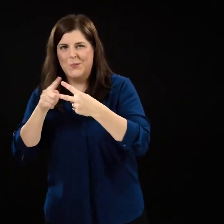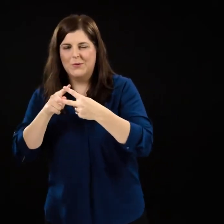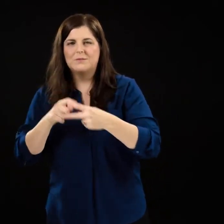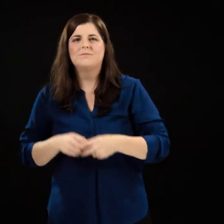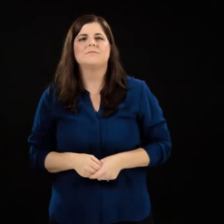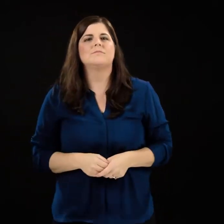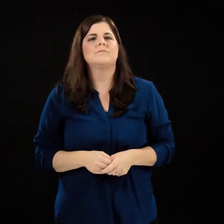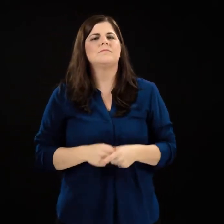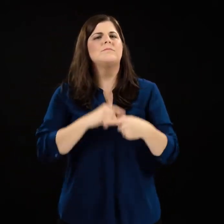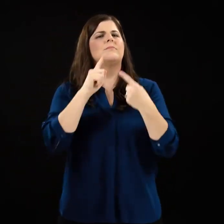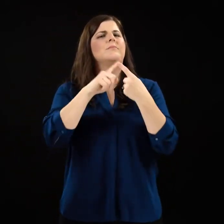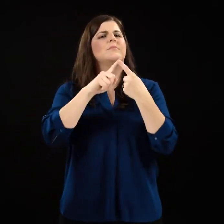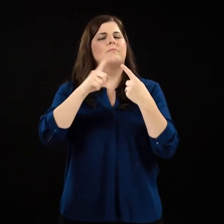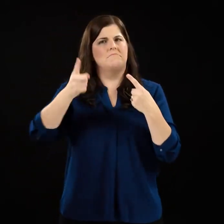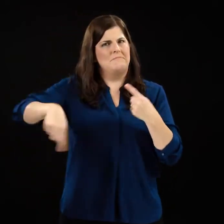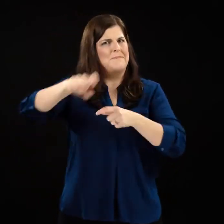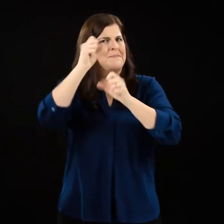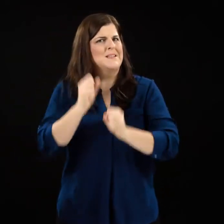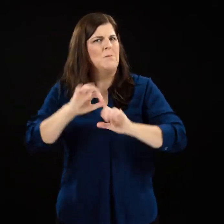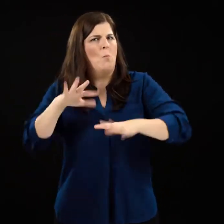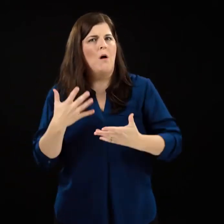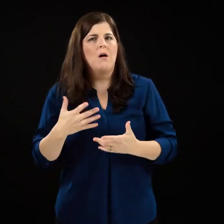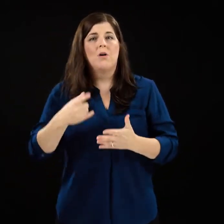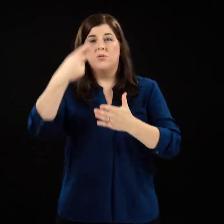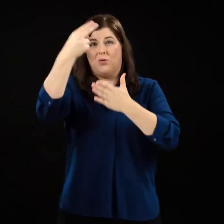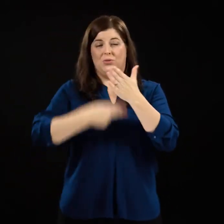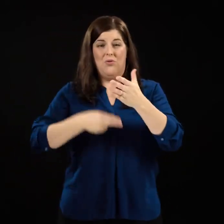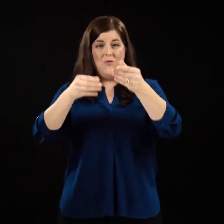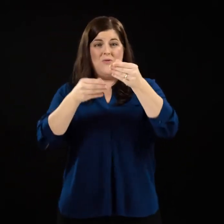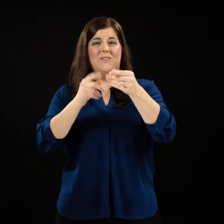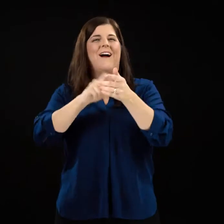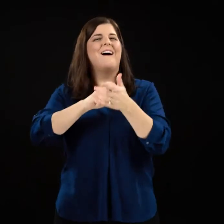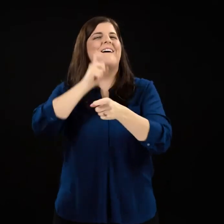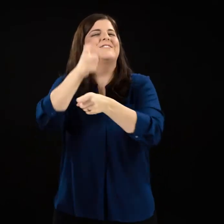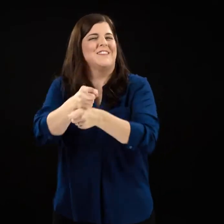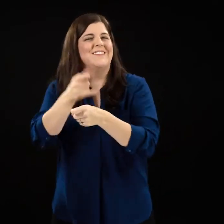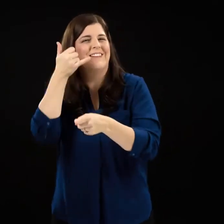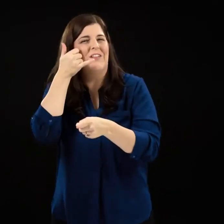Elles peuvent obtenir une copie en langage clair du contrat, de la